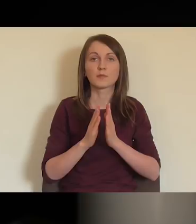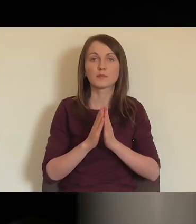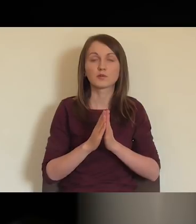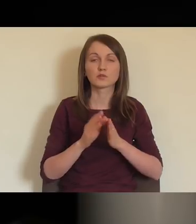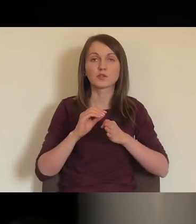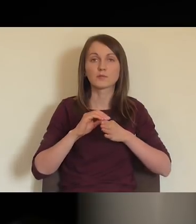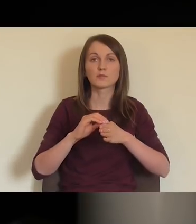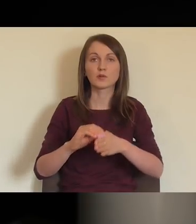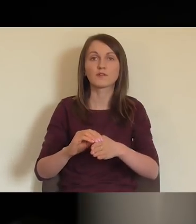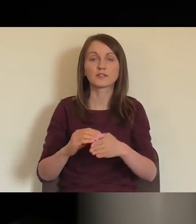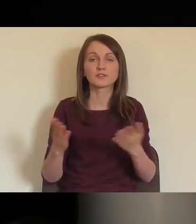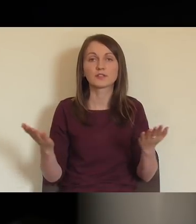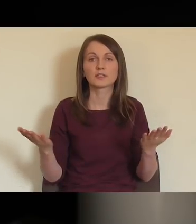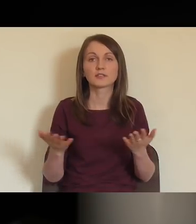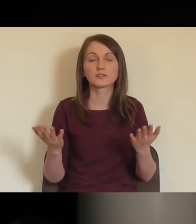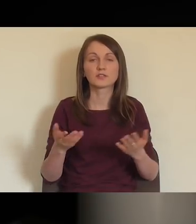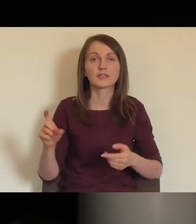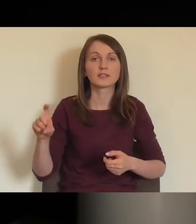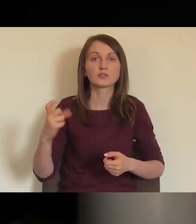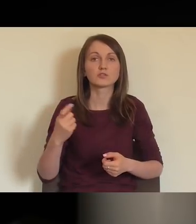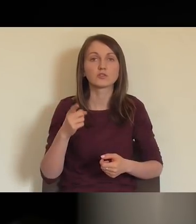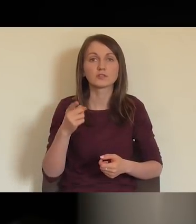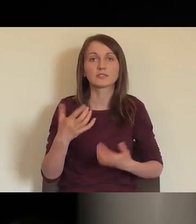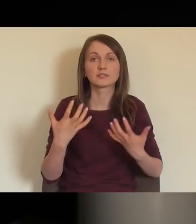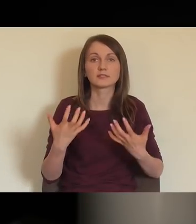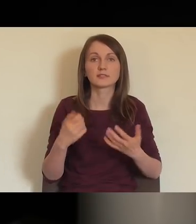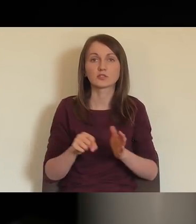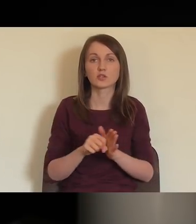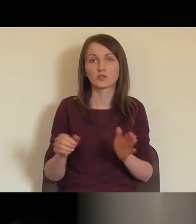i doprowadź mnie do tego, czego Ty ode mnie chcesz.